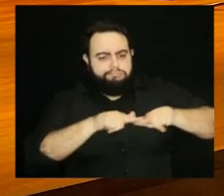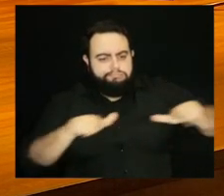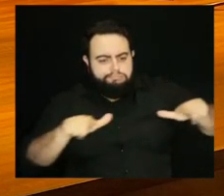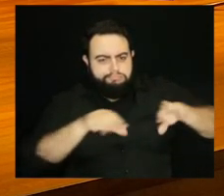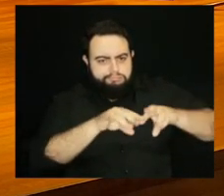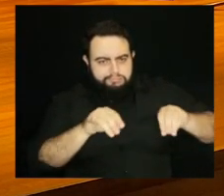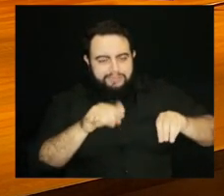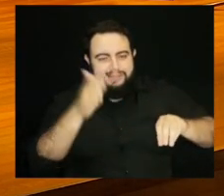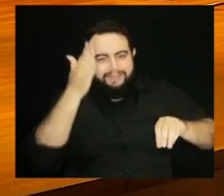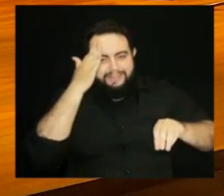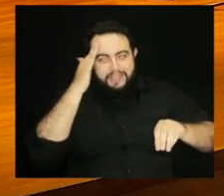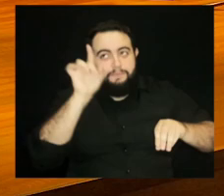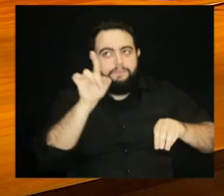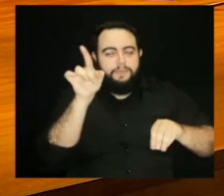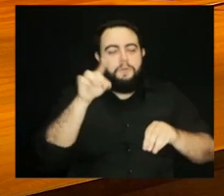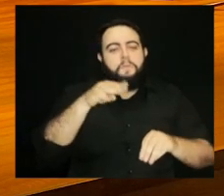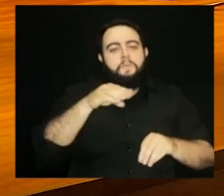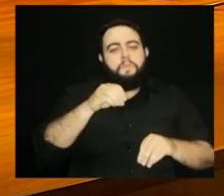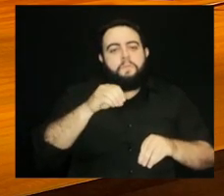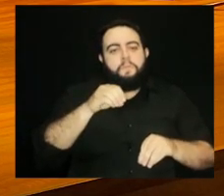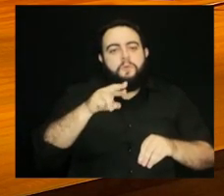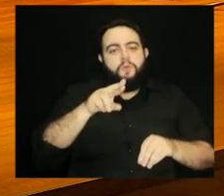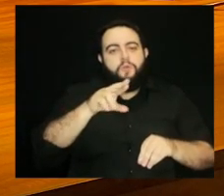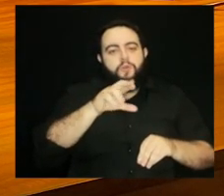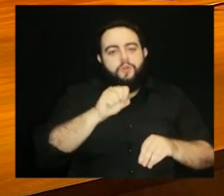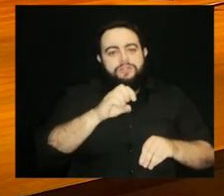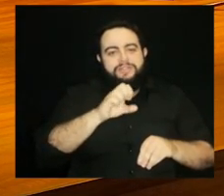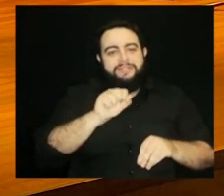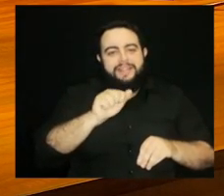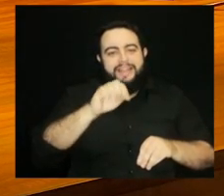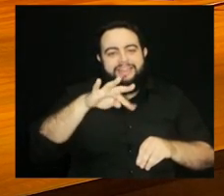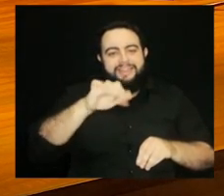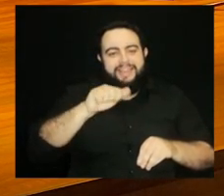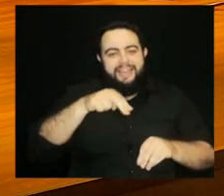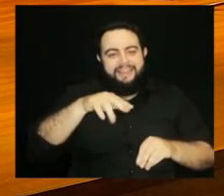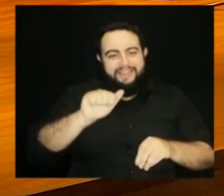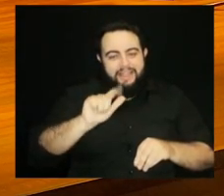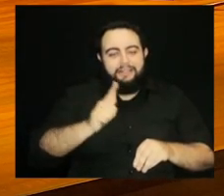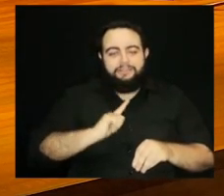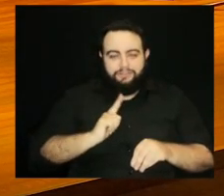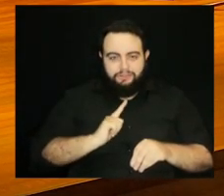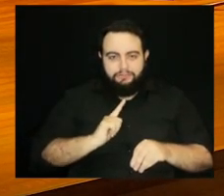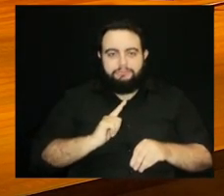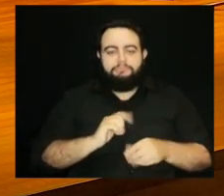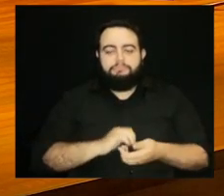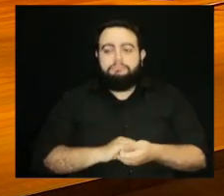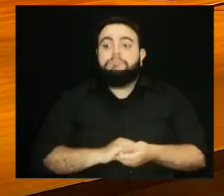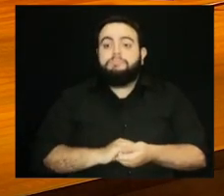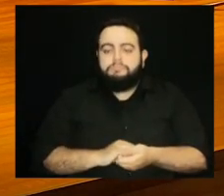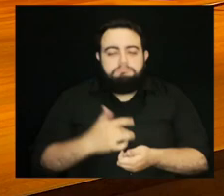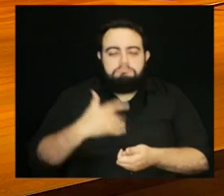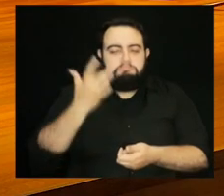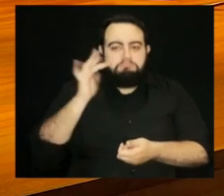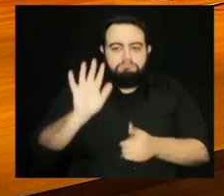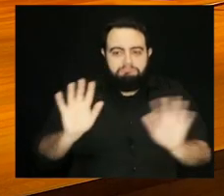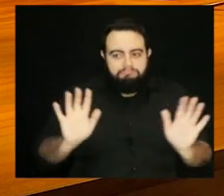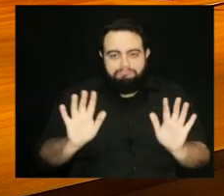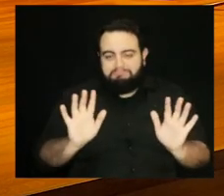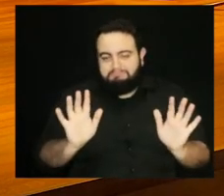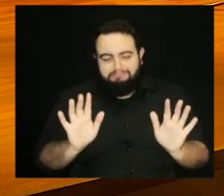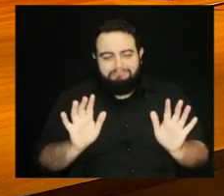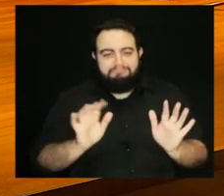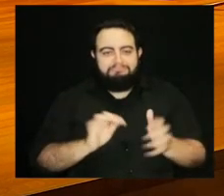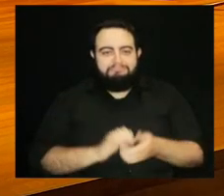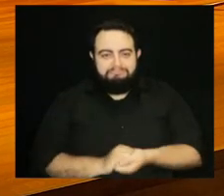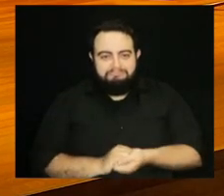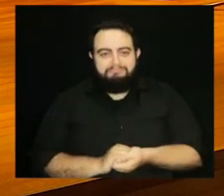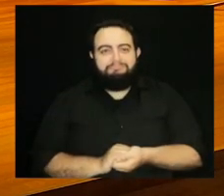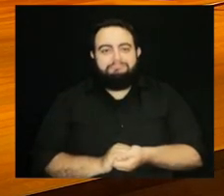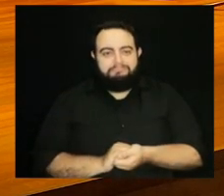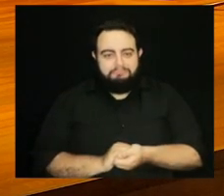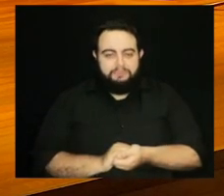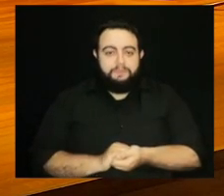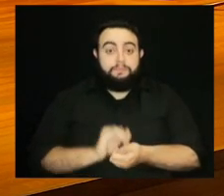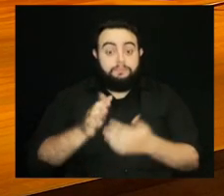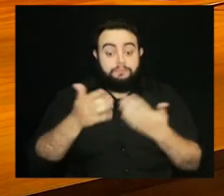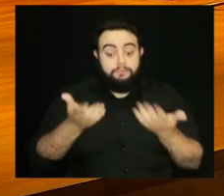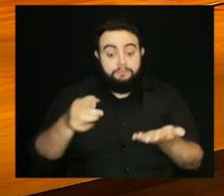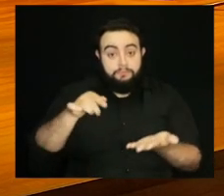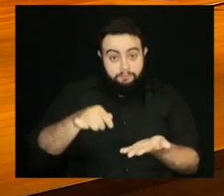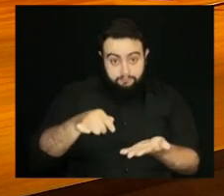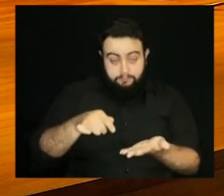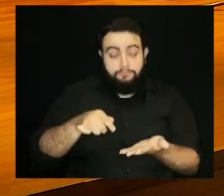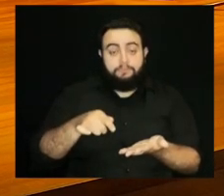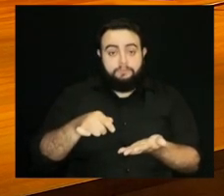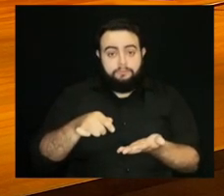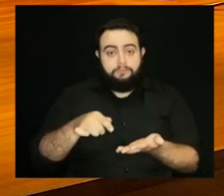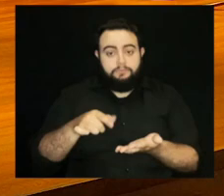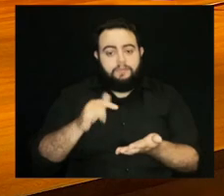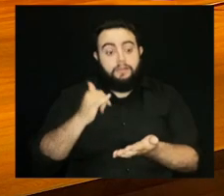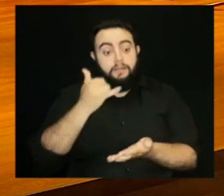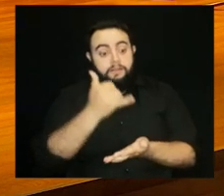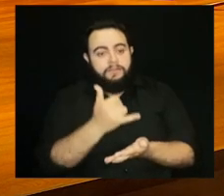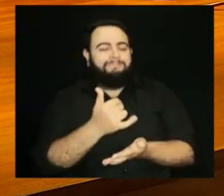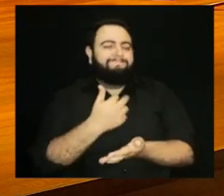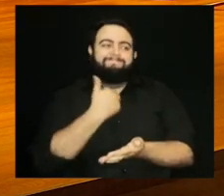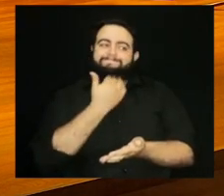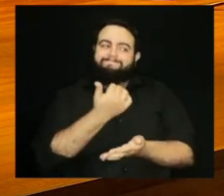onde a sede era lá no alto do Morro Santana e aí avisam: só não vai dar para subir agora